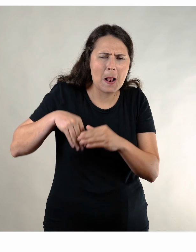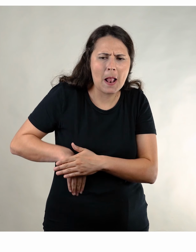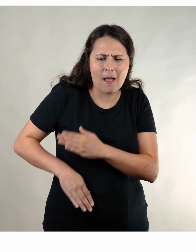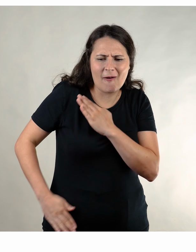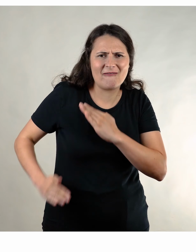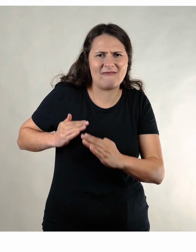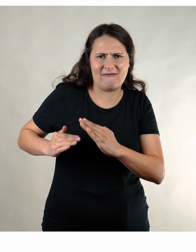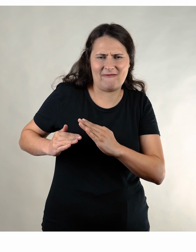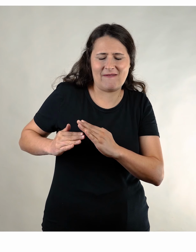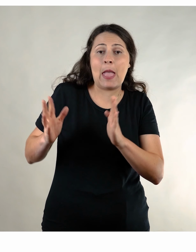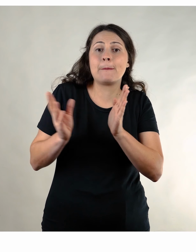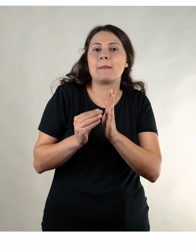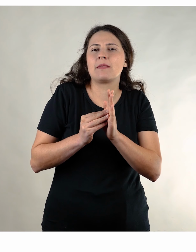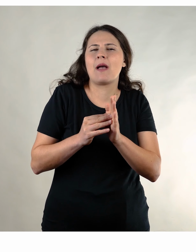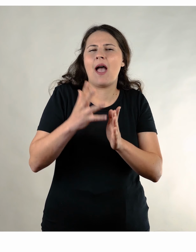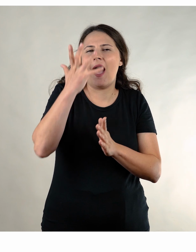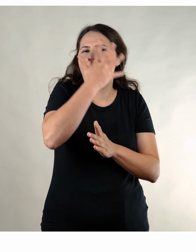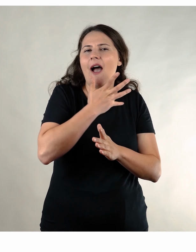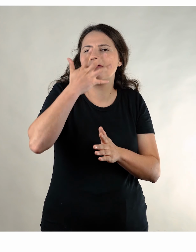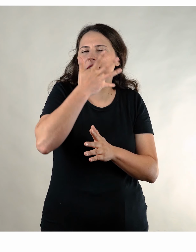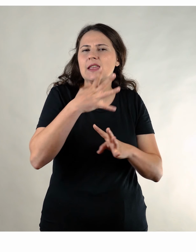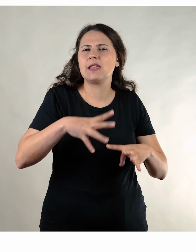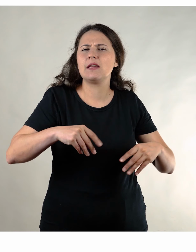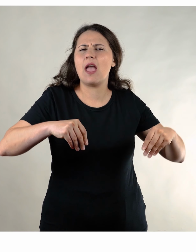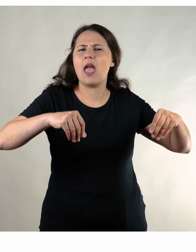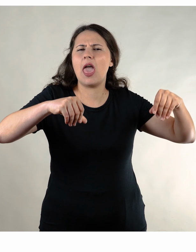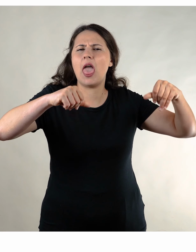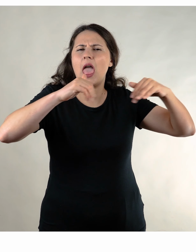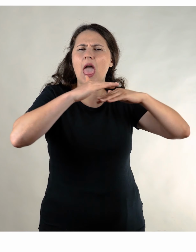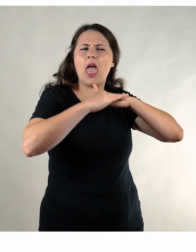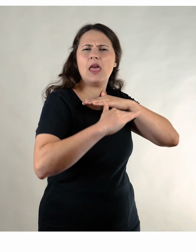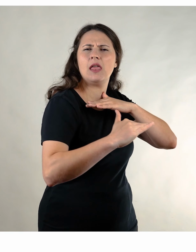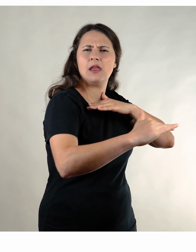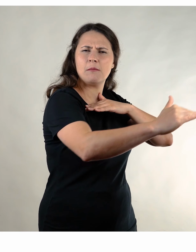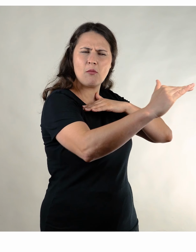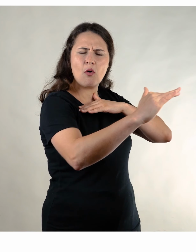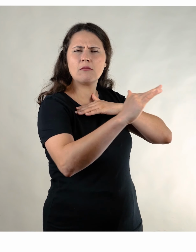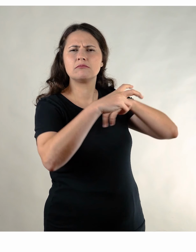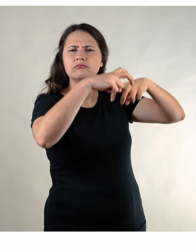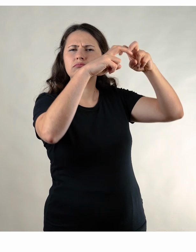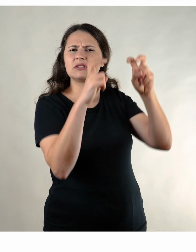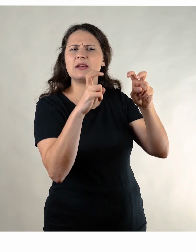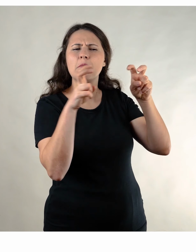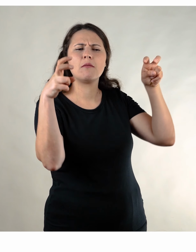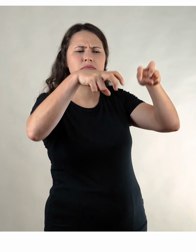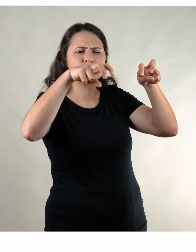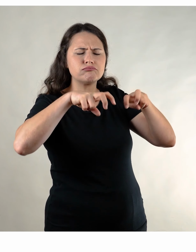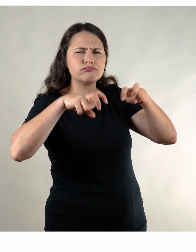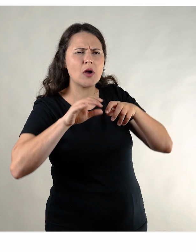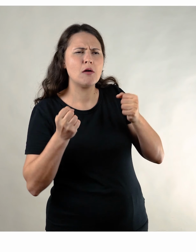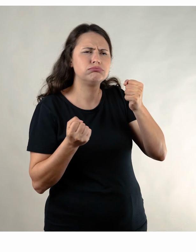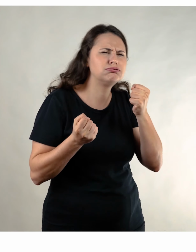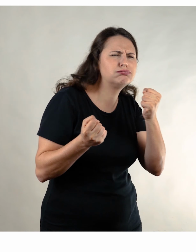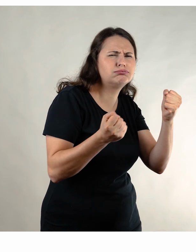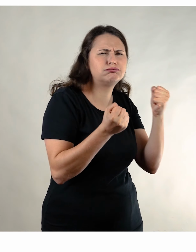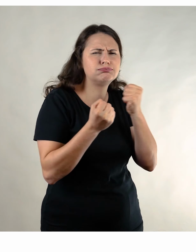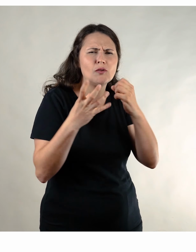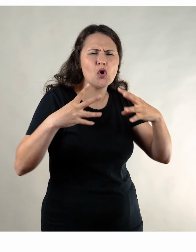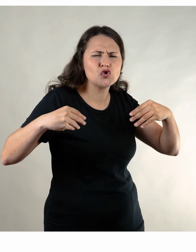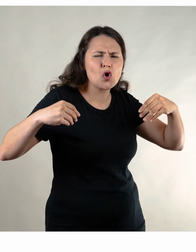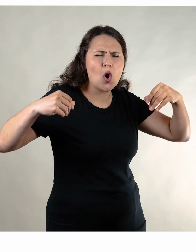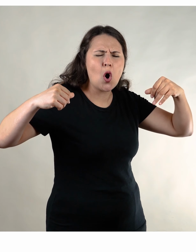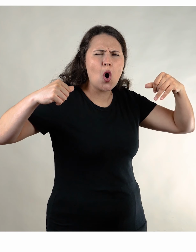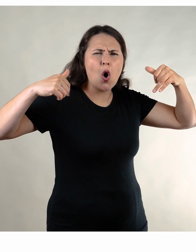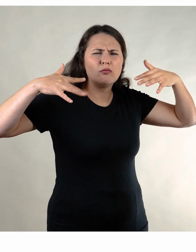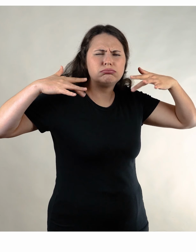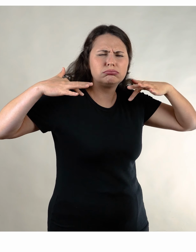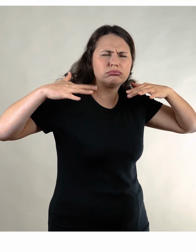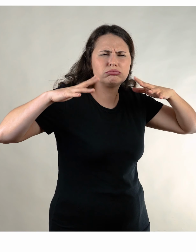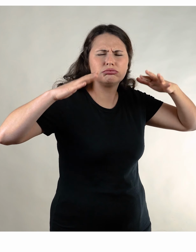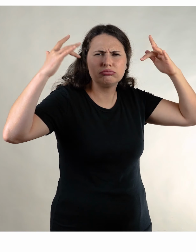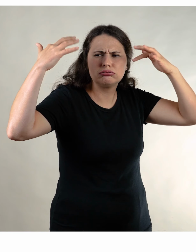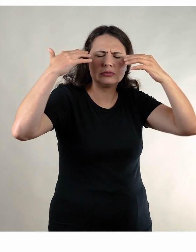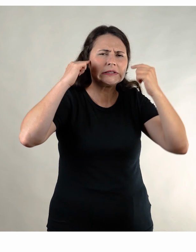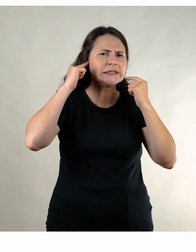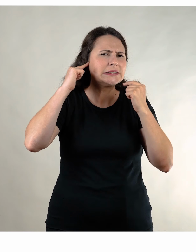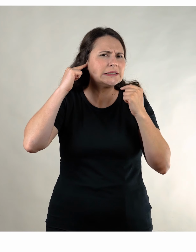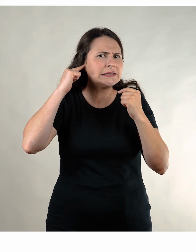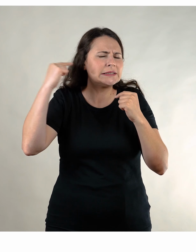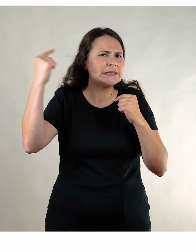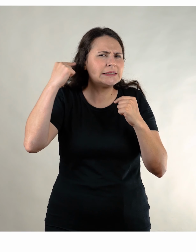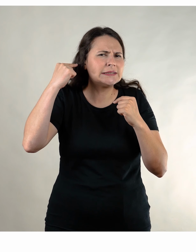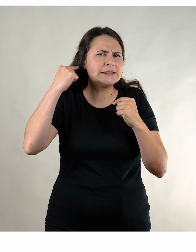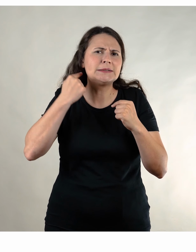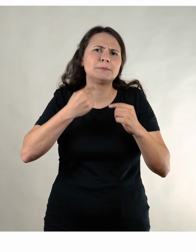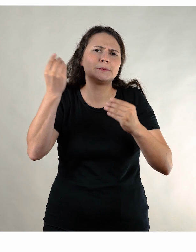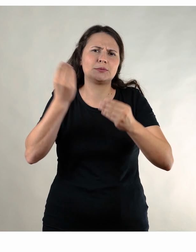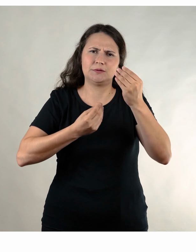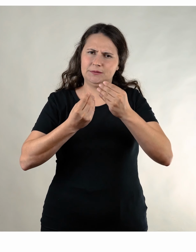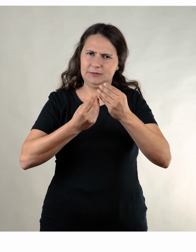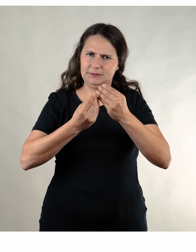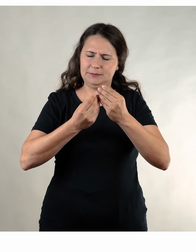Ένα σαφάρι μπορεί να δημιουργήσει προβλήματα στον εξοπλισμό, εάν δεν υπάρχει κατάλληλη μέριμνα.